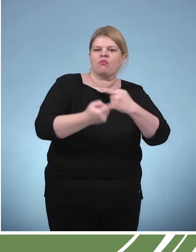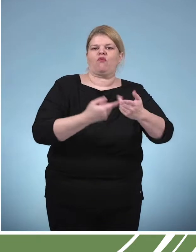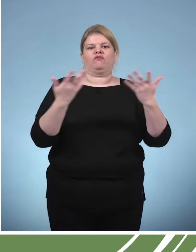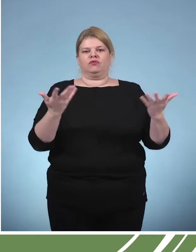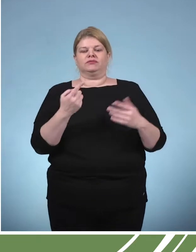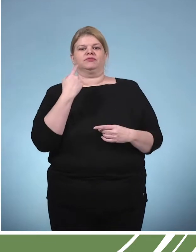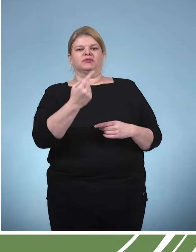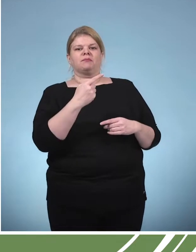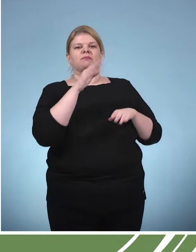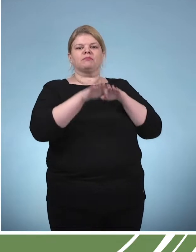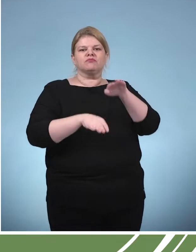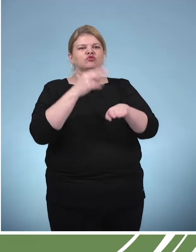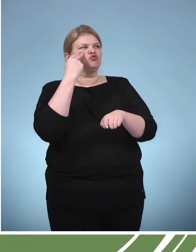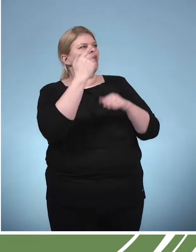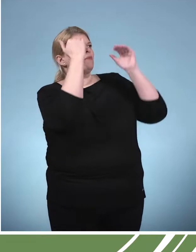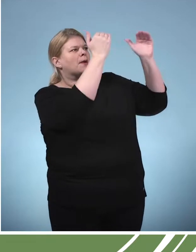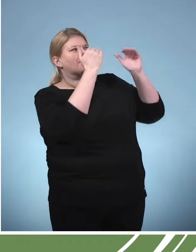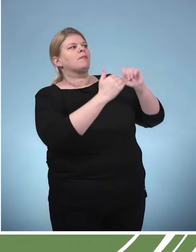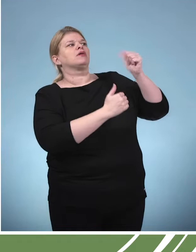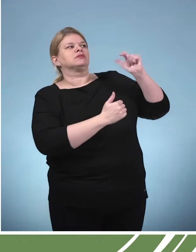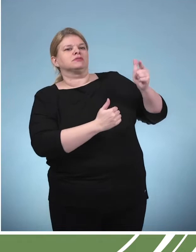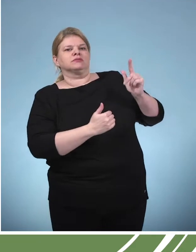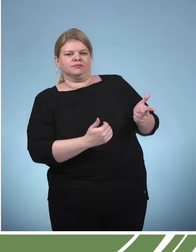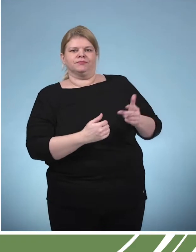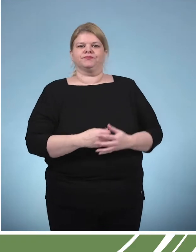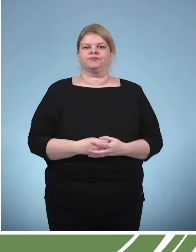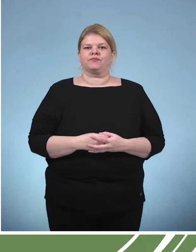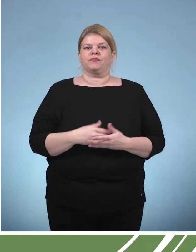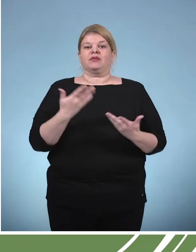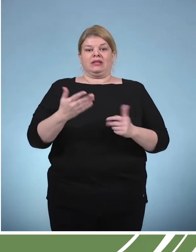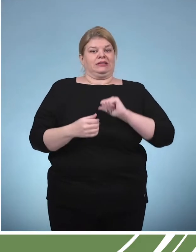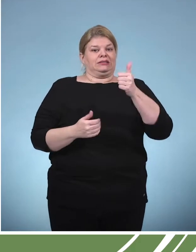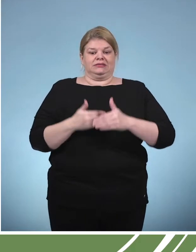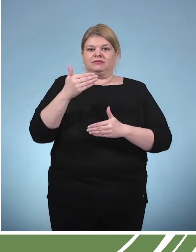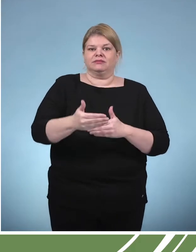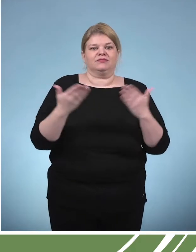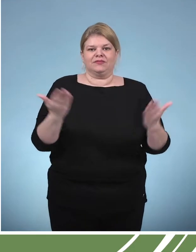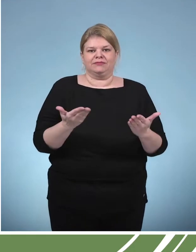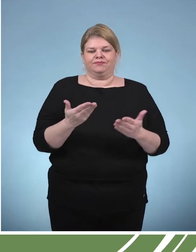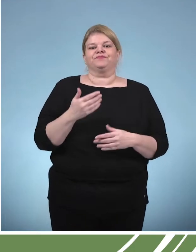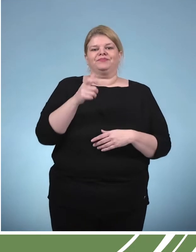Du kannst die Schritte auf eine Flipchart schreiben. Erster Schritt: Einen Kulturrucksack gestalten.